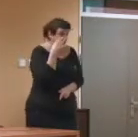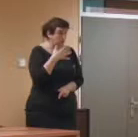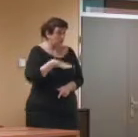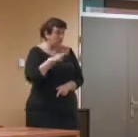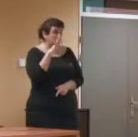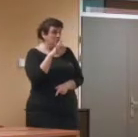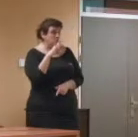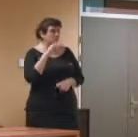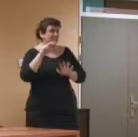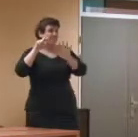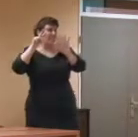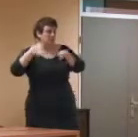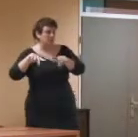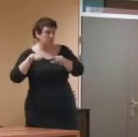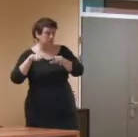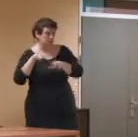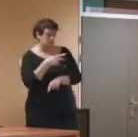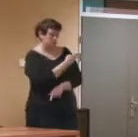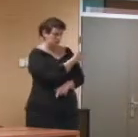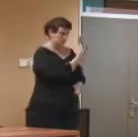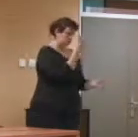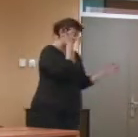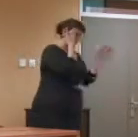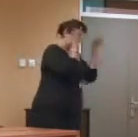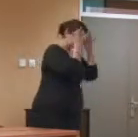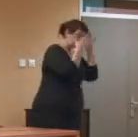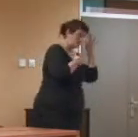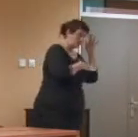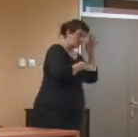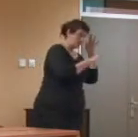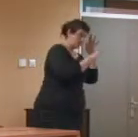colcaron 7.000 urinarios frente a 200 de Fallas. Son una de esas cosas de las que hablamos,